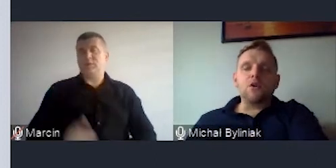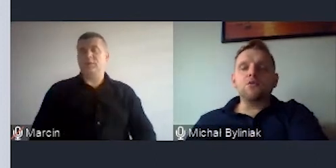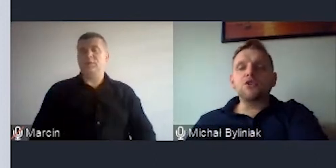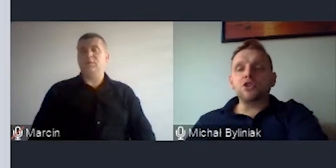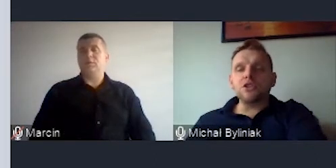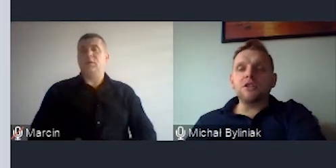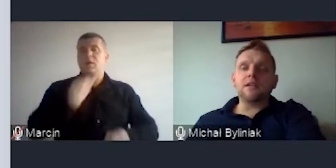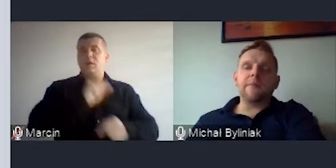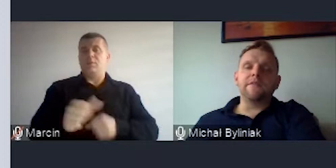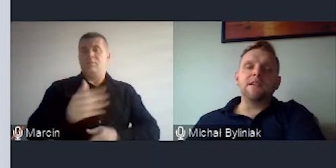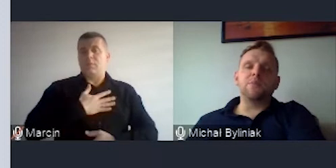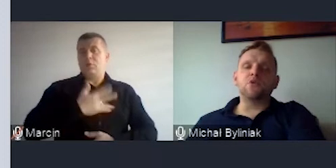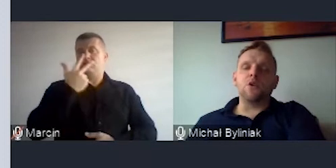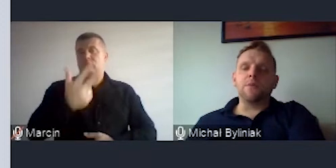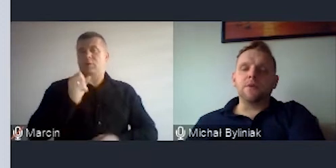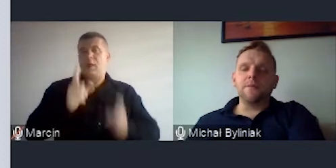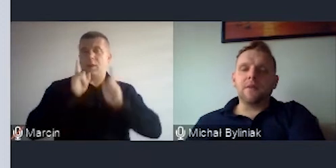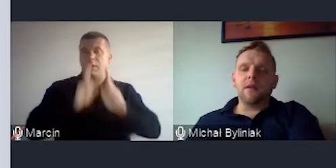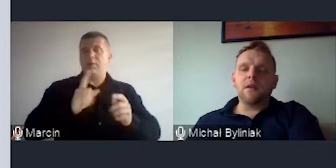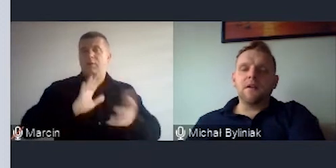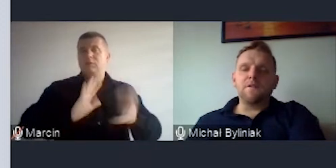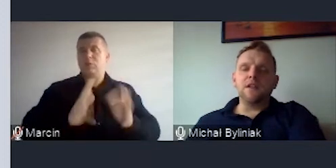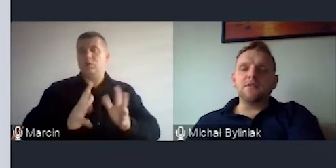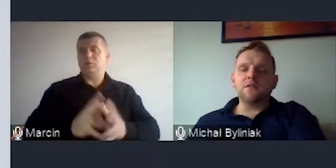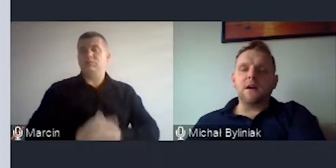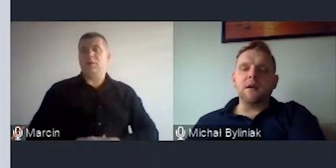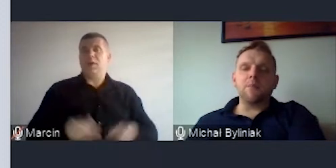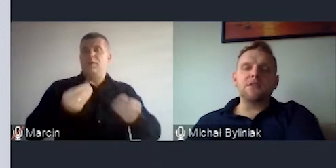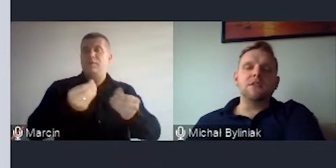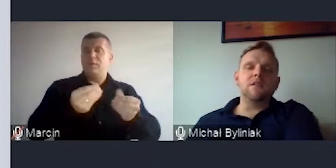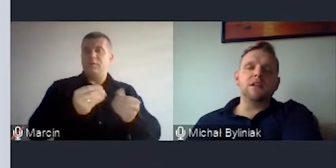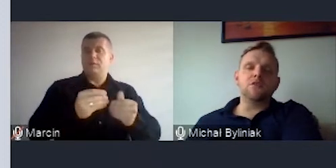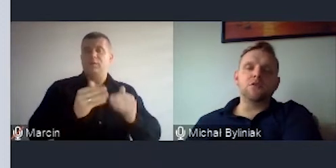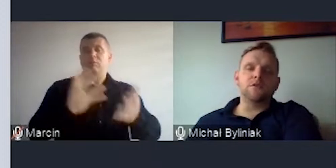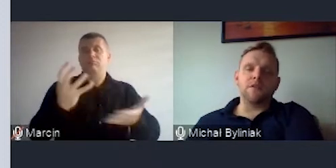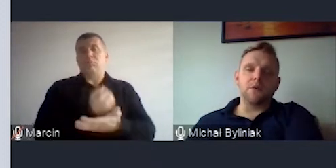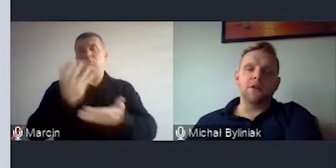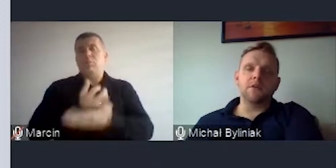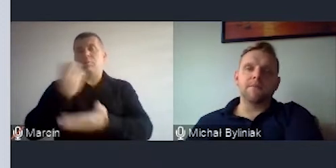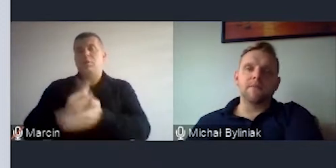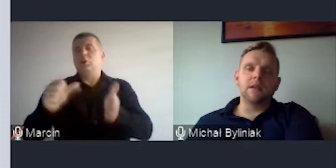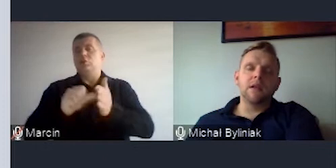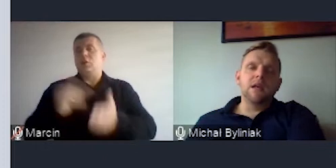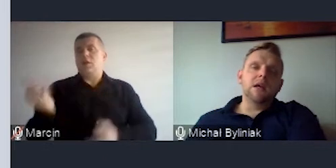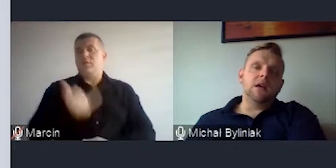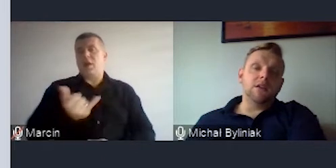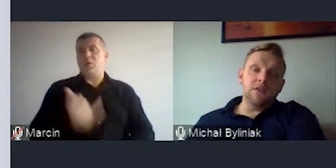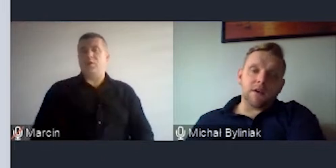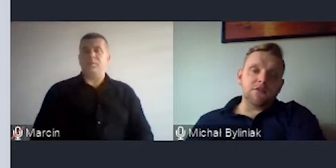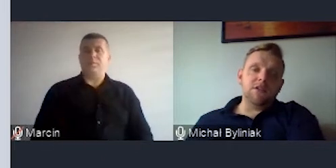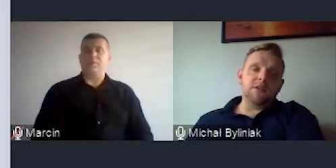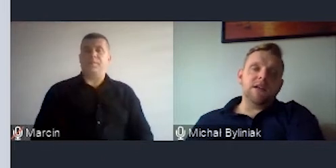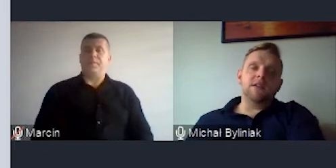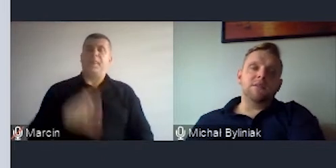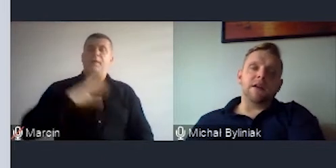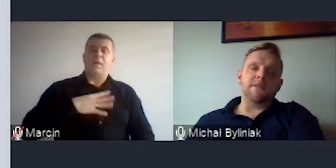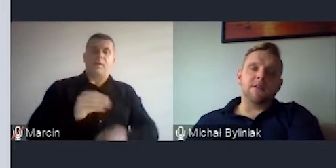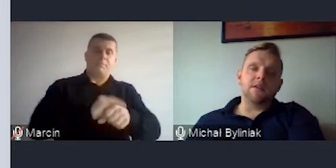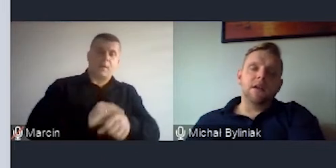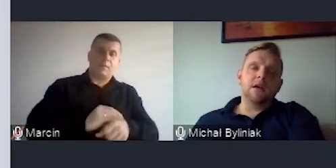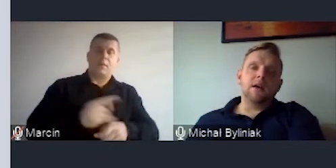Są trzy tak naprawdę sposoby finansowania pozyskiwania środków trwałych i wartości materialnych i prawnych.